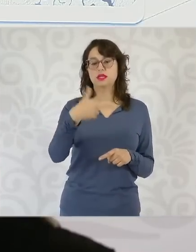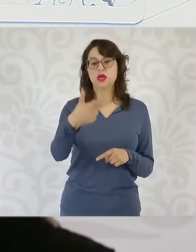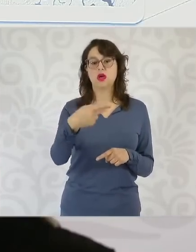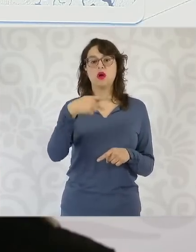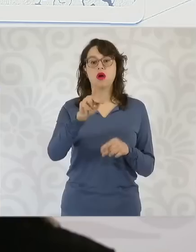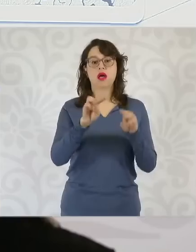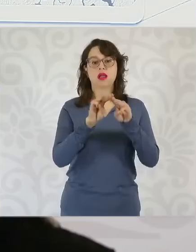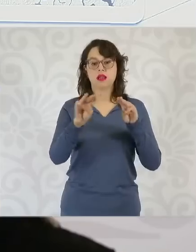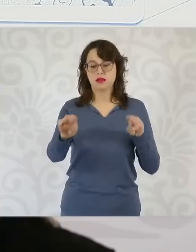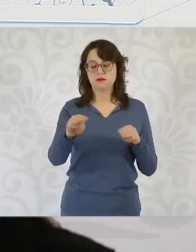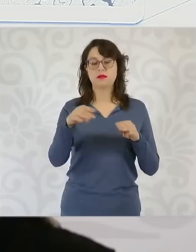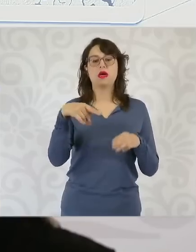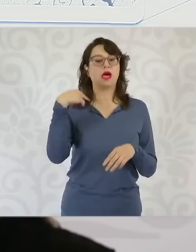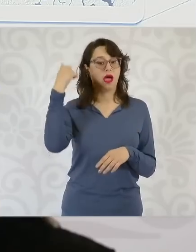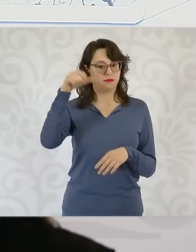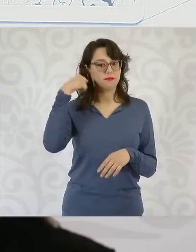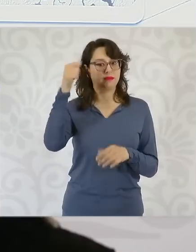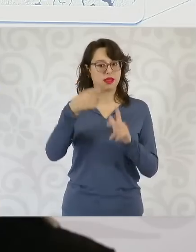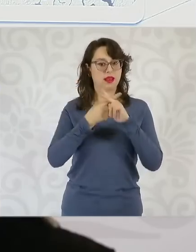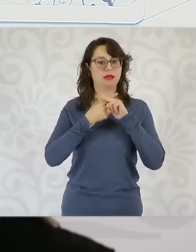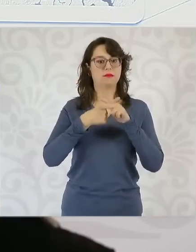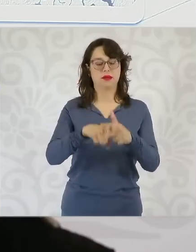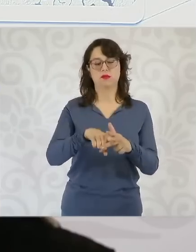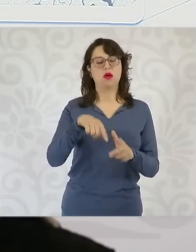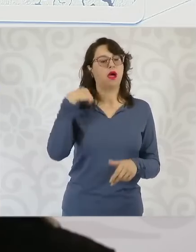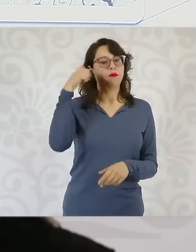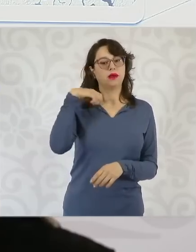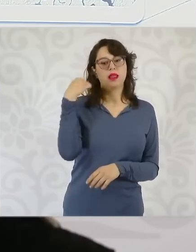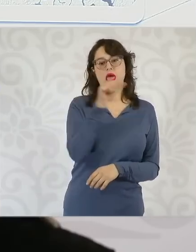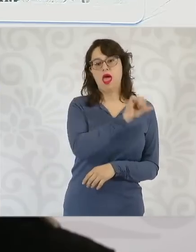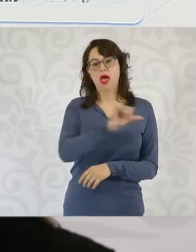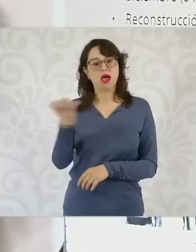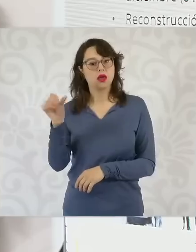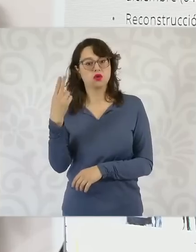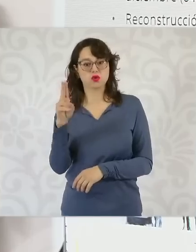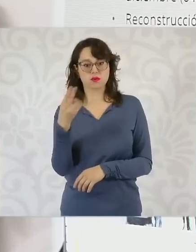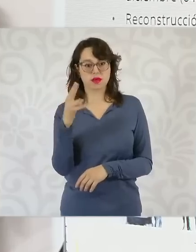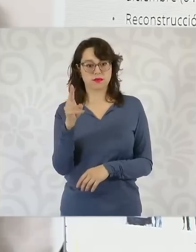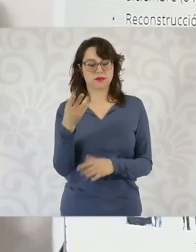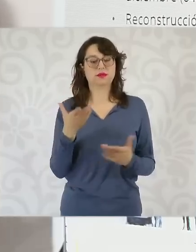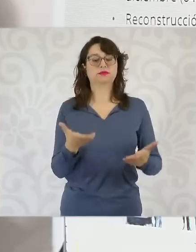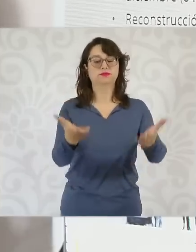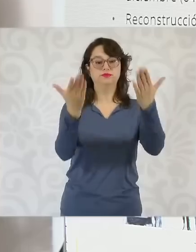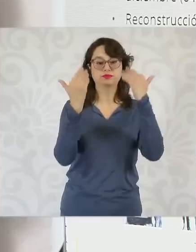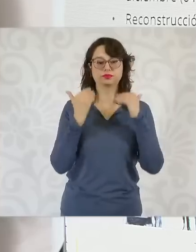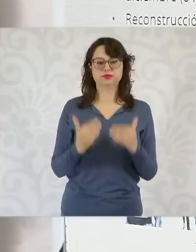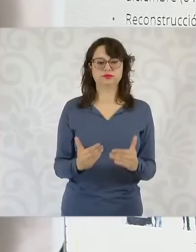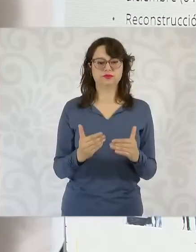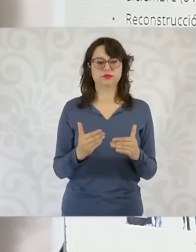también en abril termina en noviembre pasamos a la siguiente bueno en total Este programa de